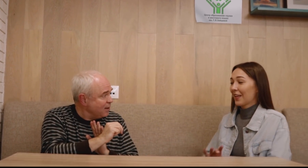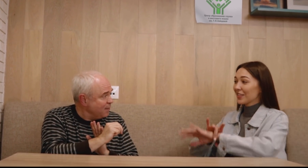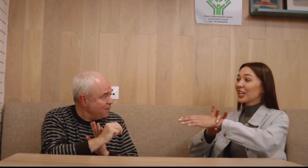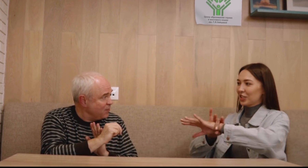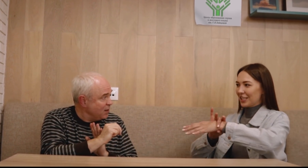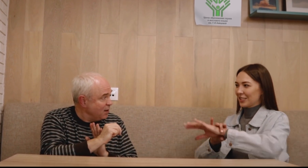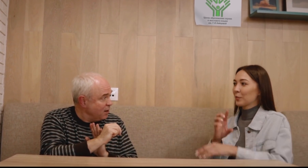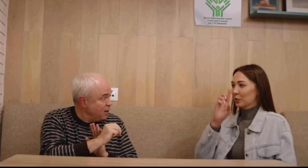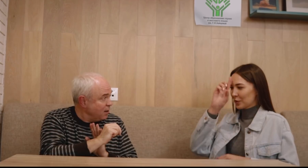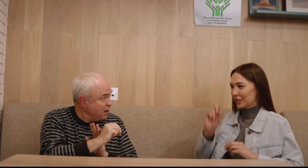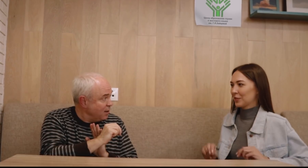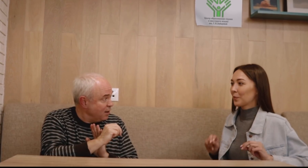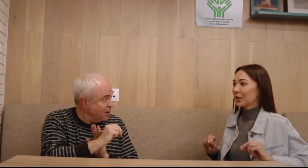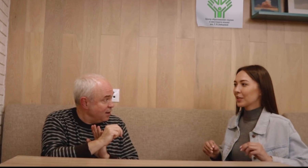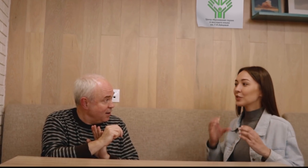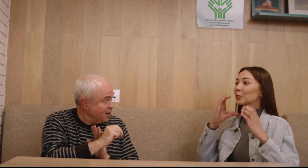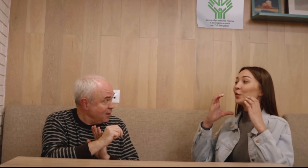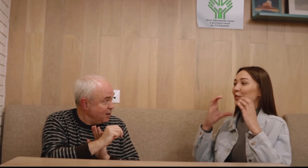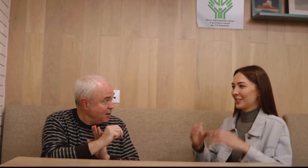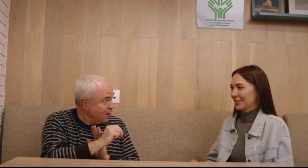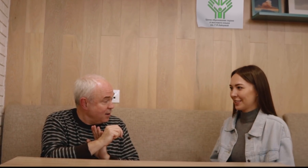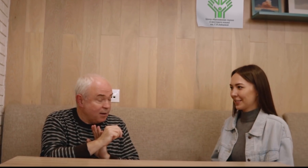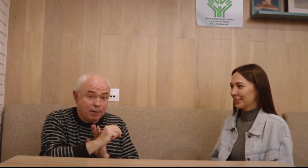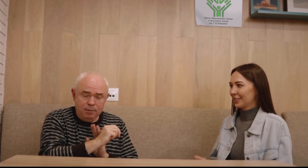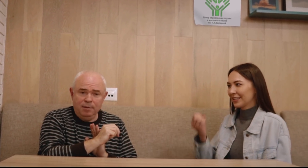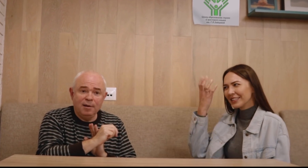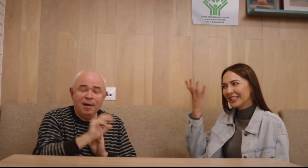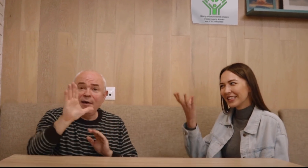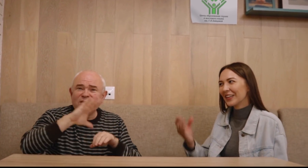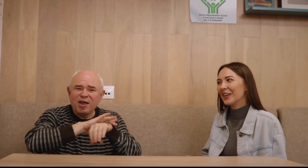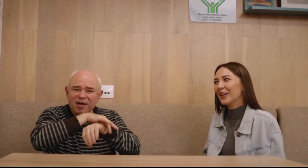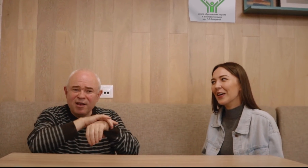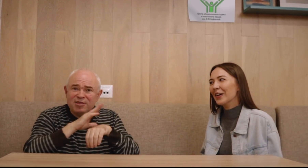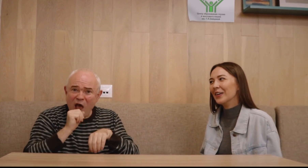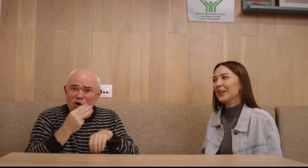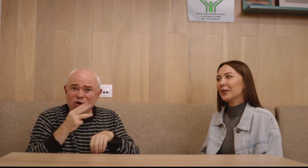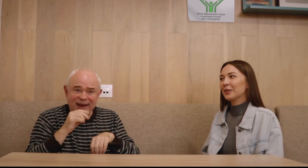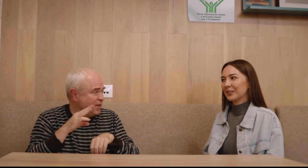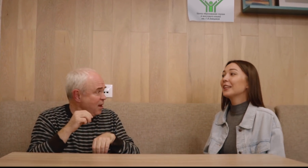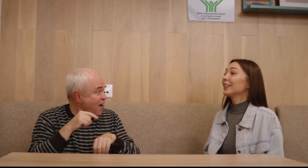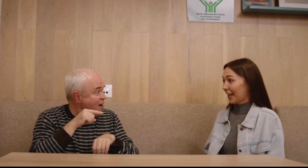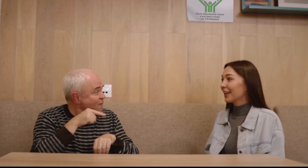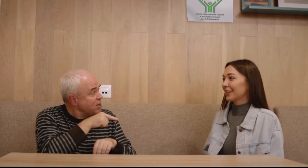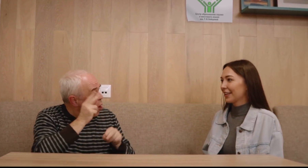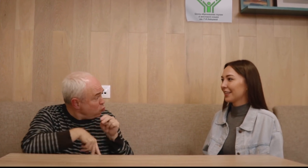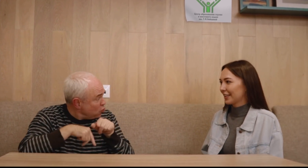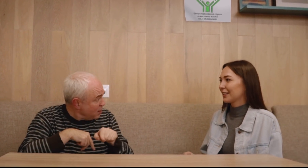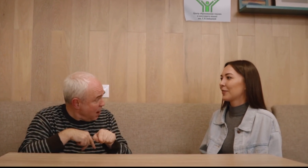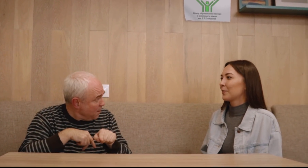В Ташкентском государственном педагогическом университете. В Ташкенте, значит. Вы закончили обучение там?